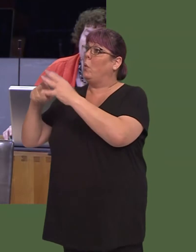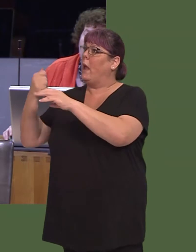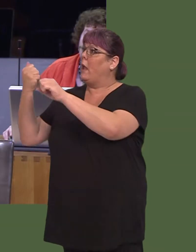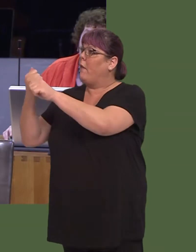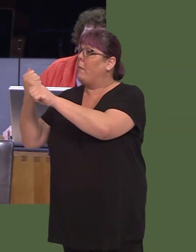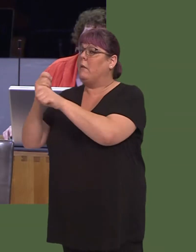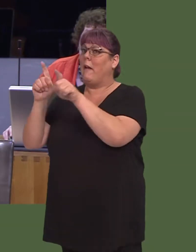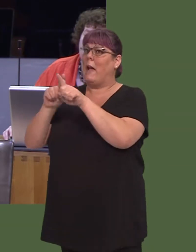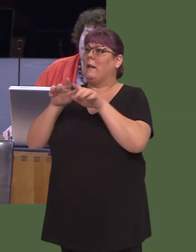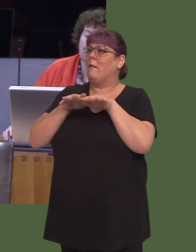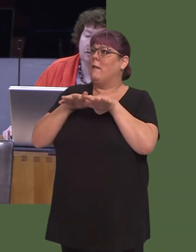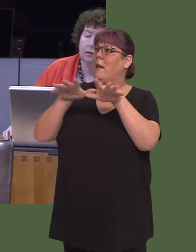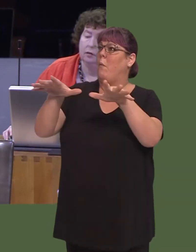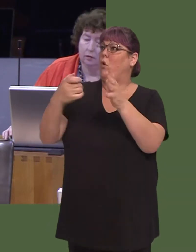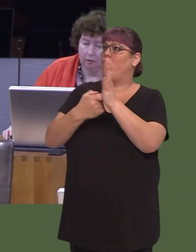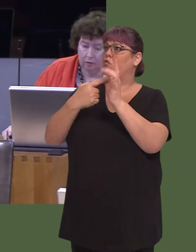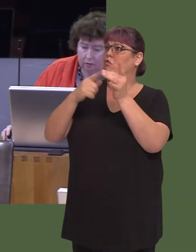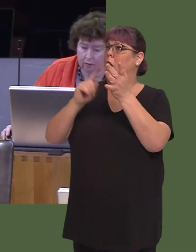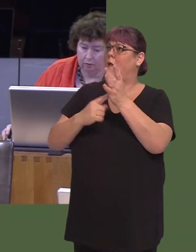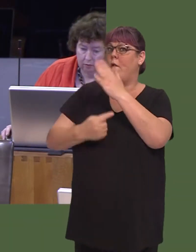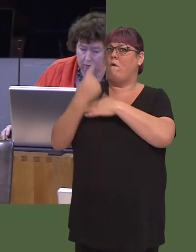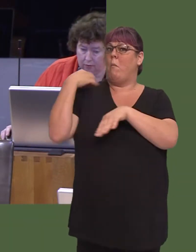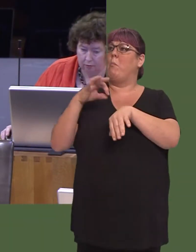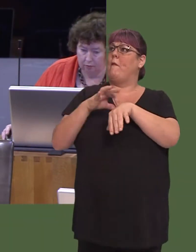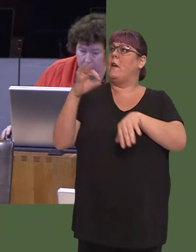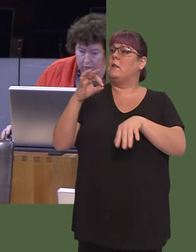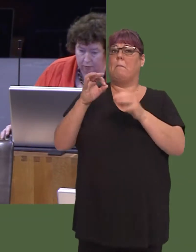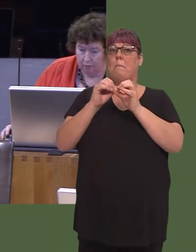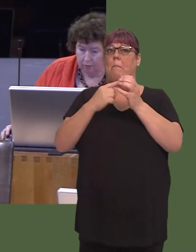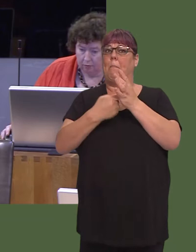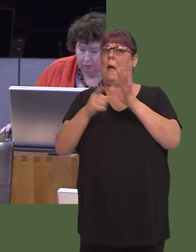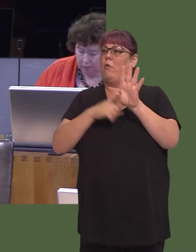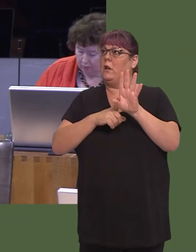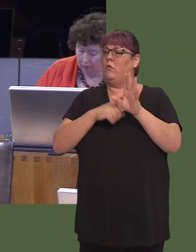eraill lle mae yna ymddiriedolaeth tir cymunedol yn rhedeg yr yst‚d ei hun, ac felly'n cadw'r